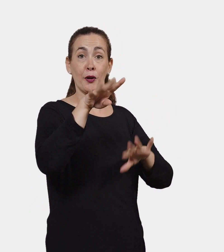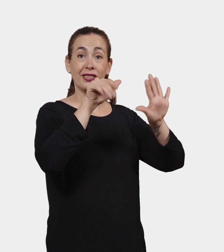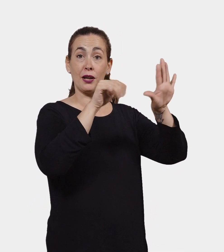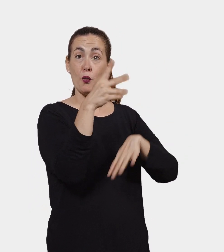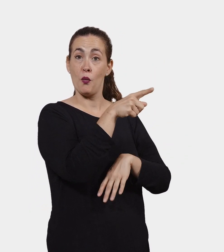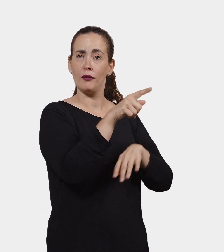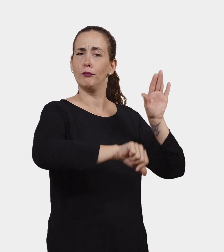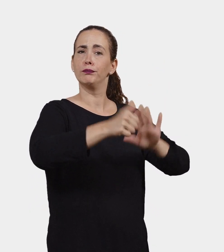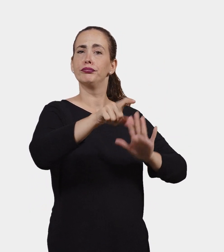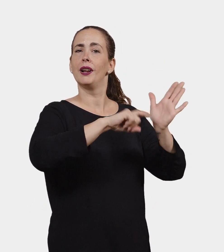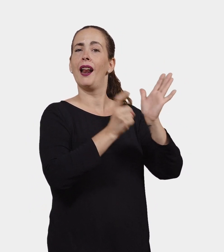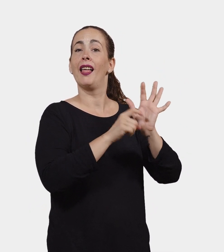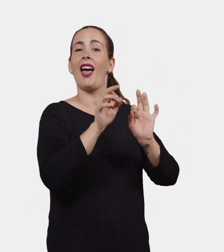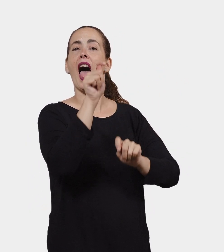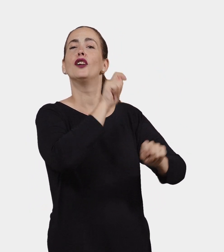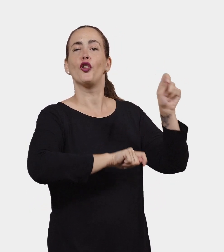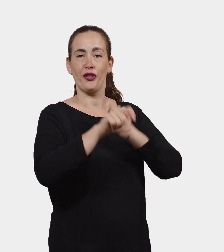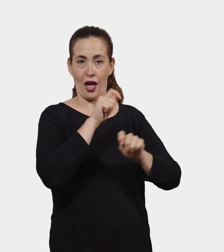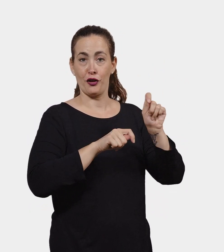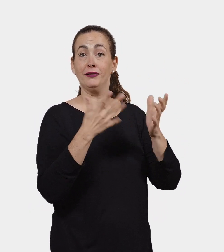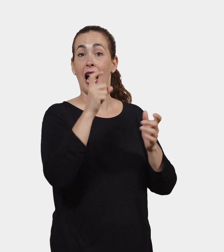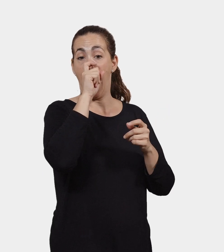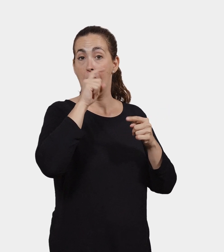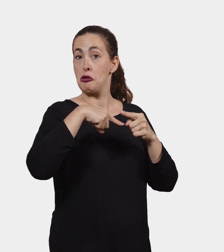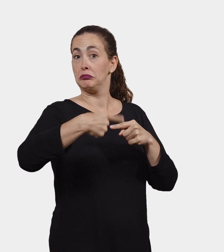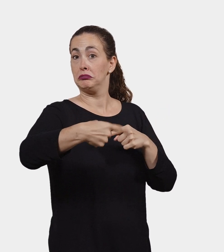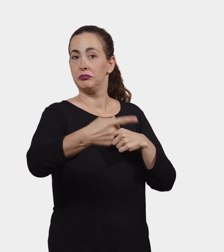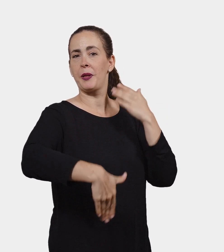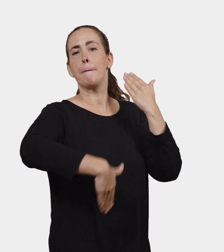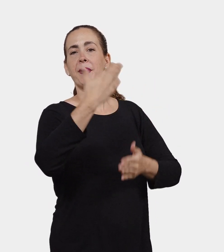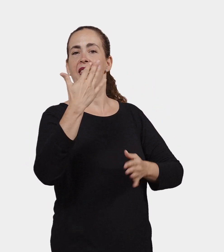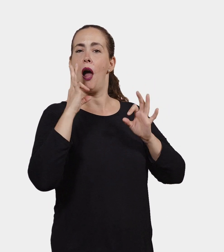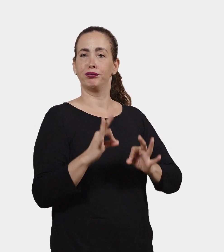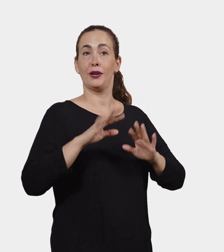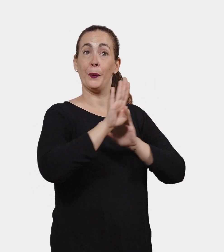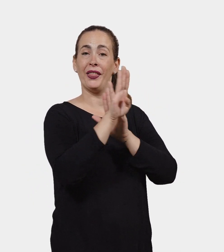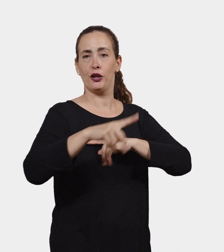Uns anys després d'haver-se aprovat la Ley de Asociaciones de 1964